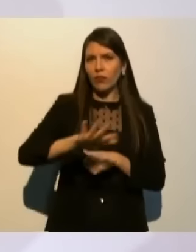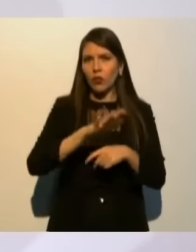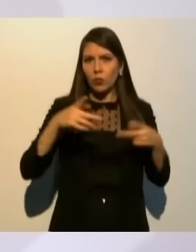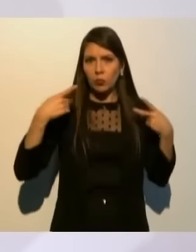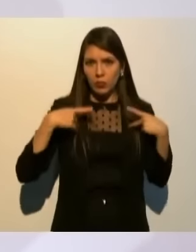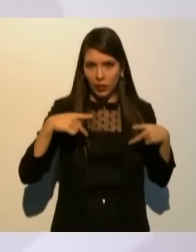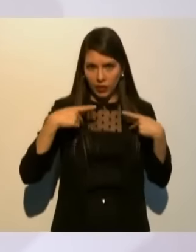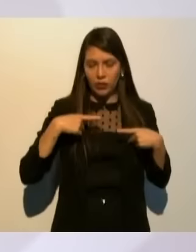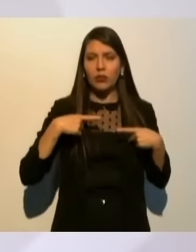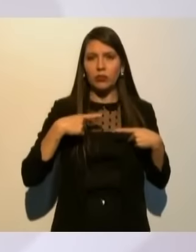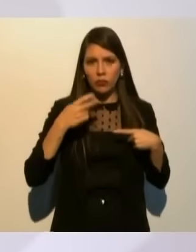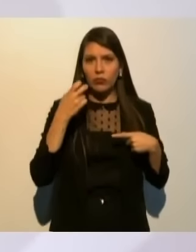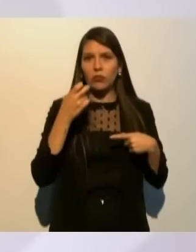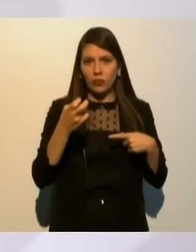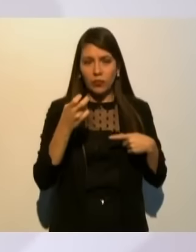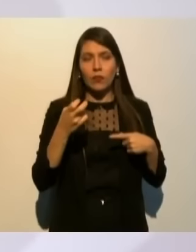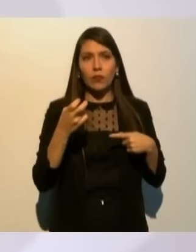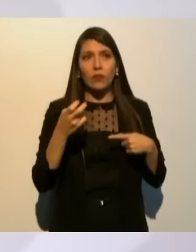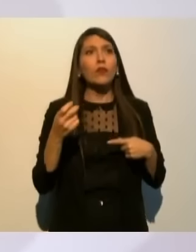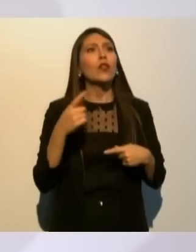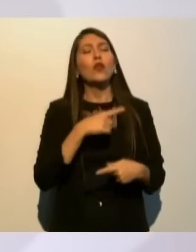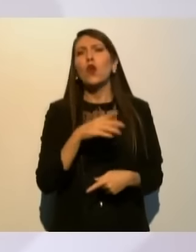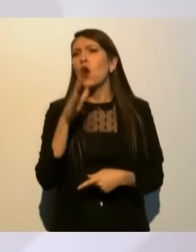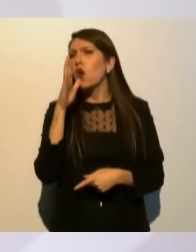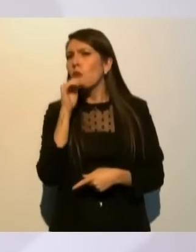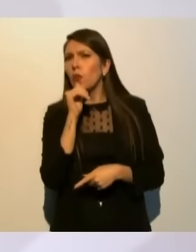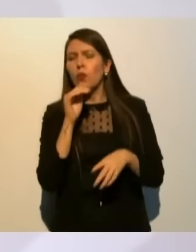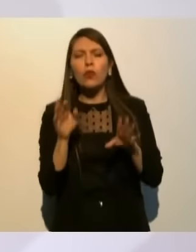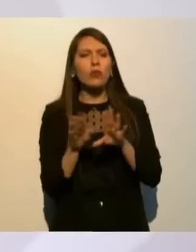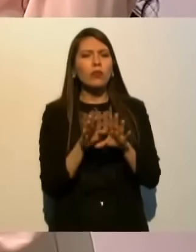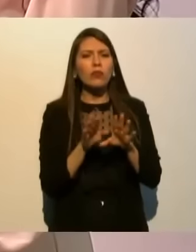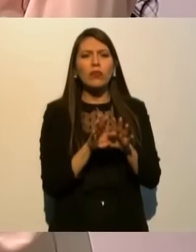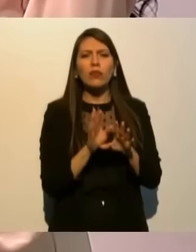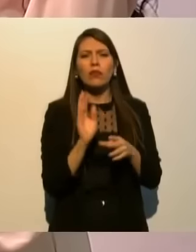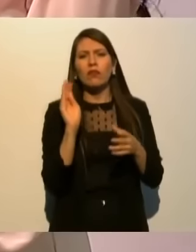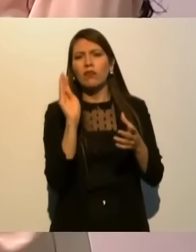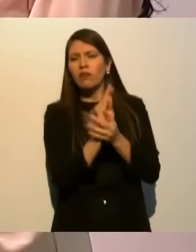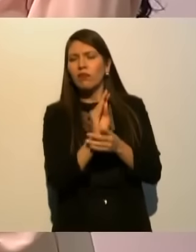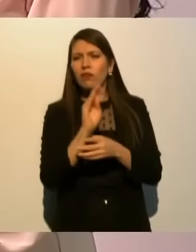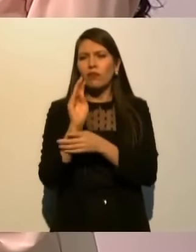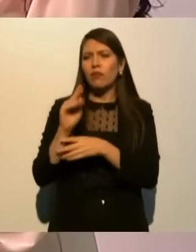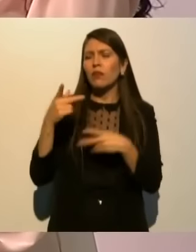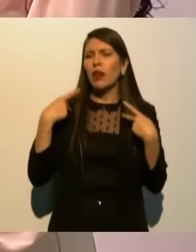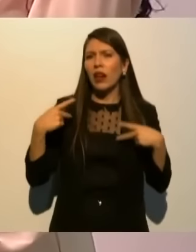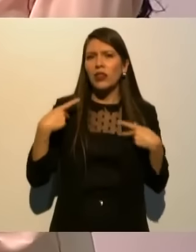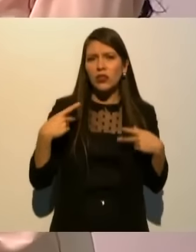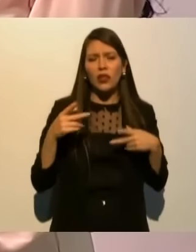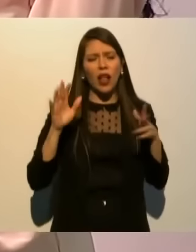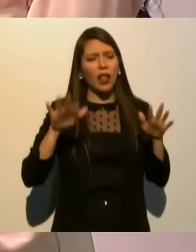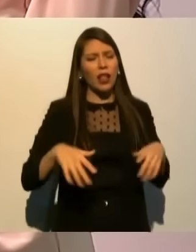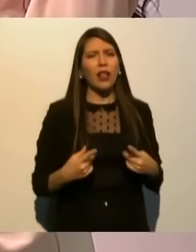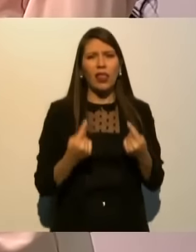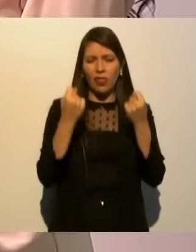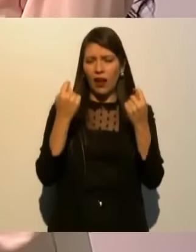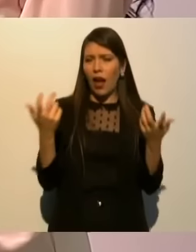por ello no podemos fallarle a la gente y menos a los que más nos necesitan cada peso